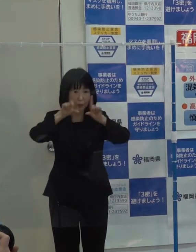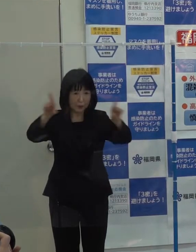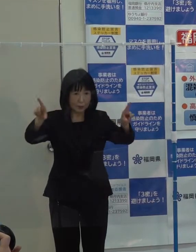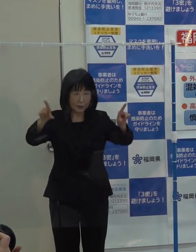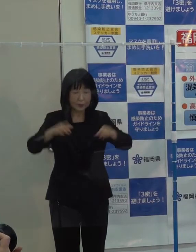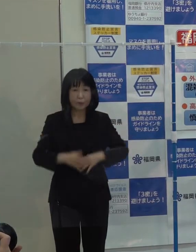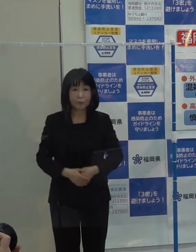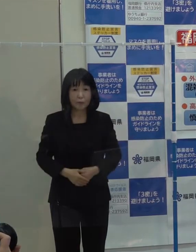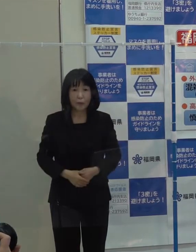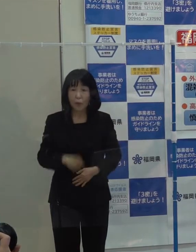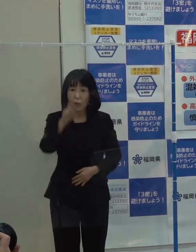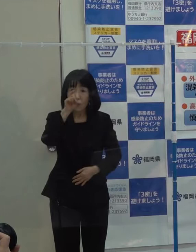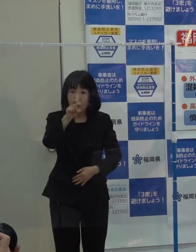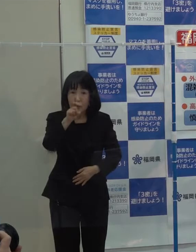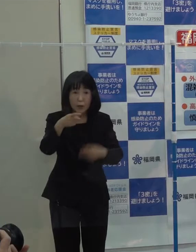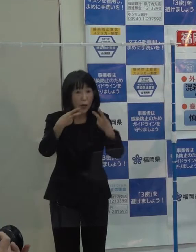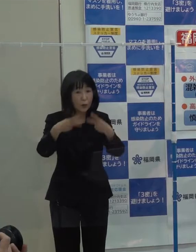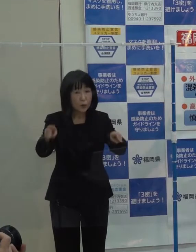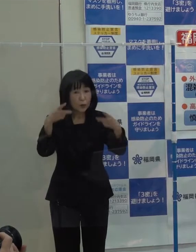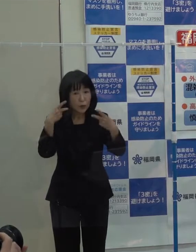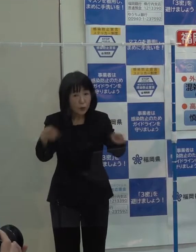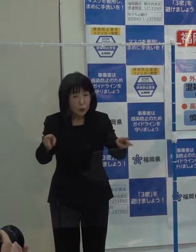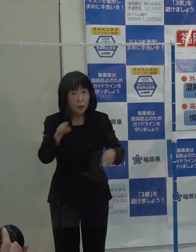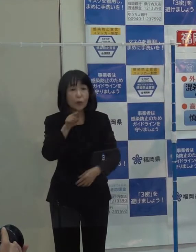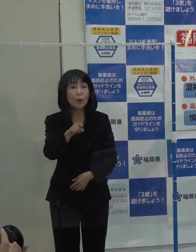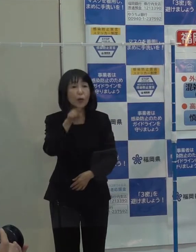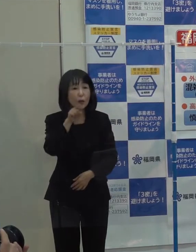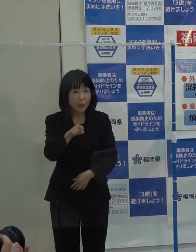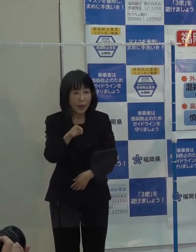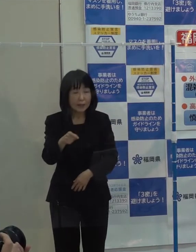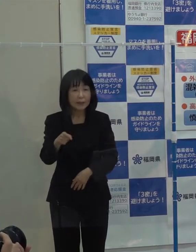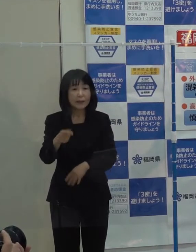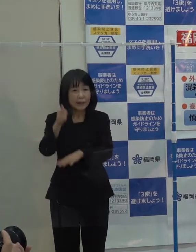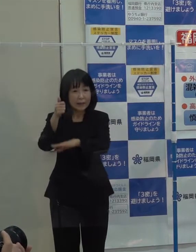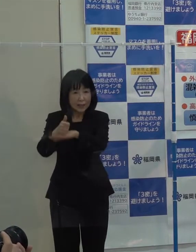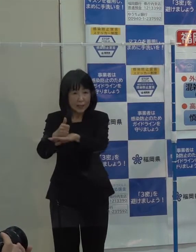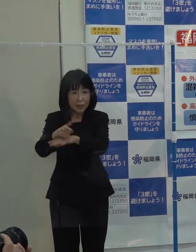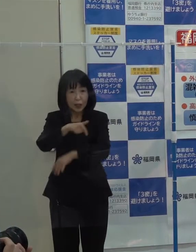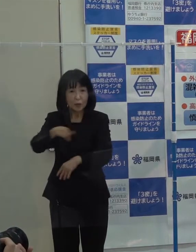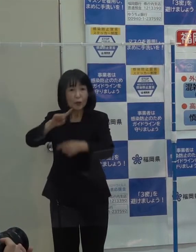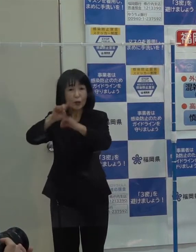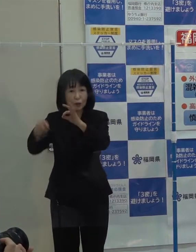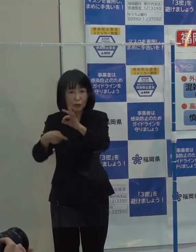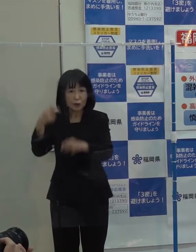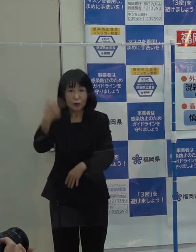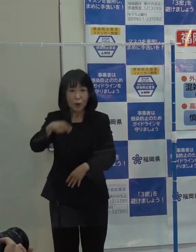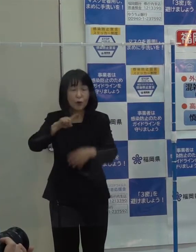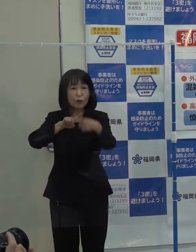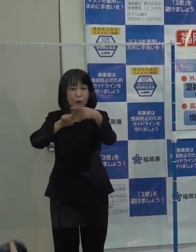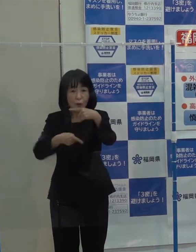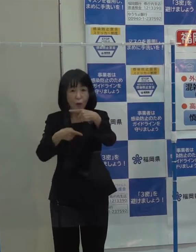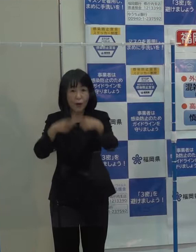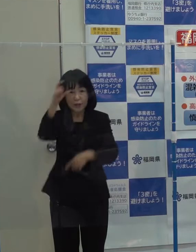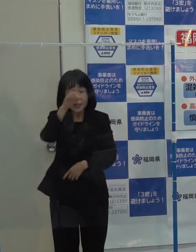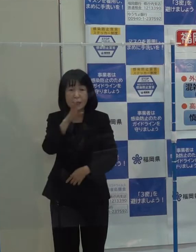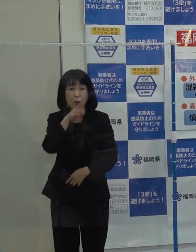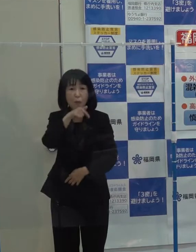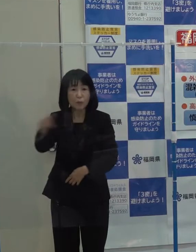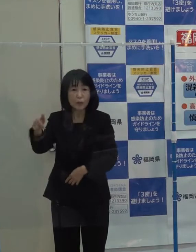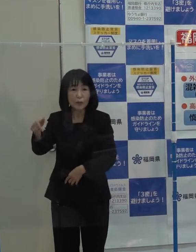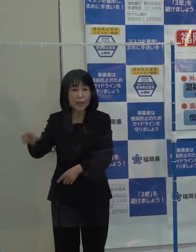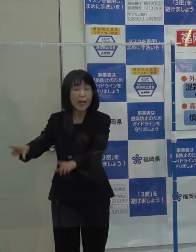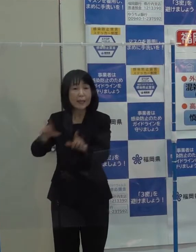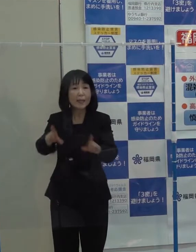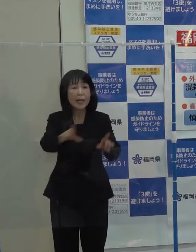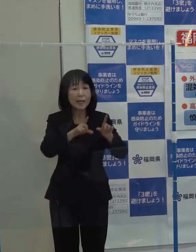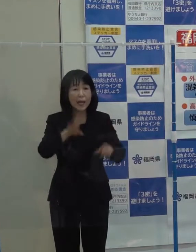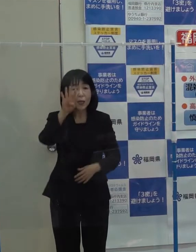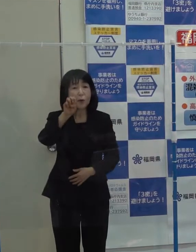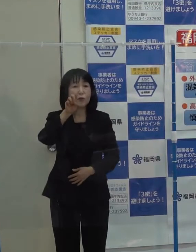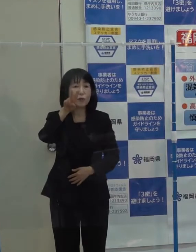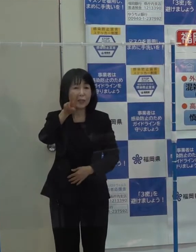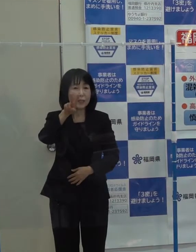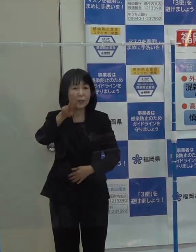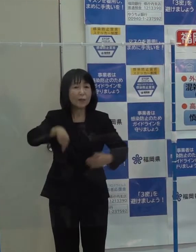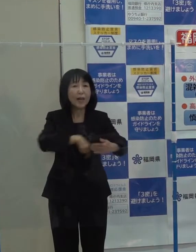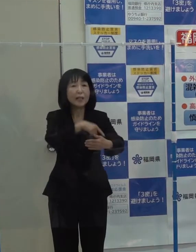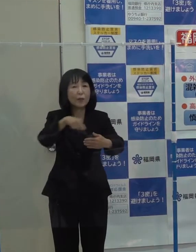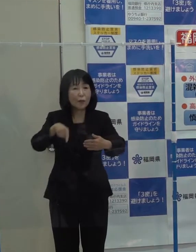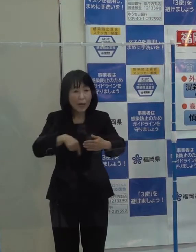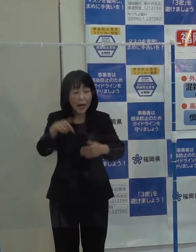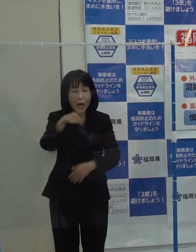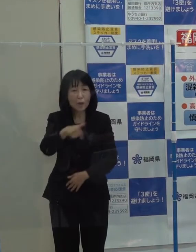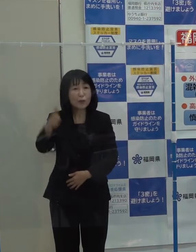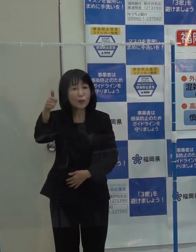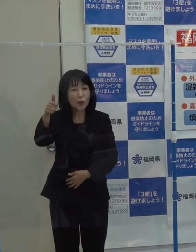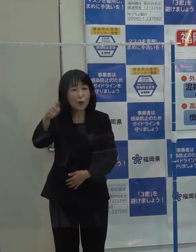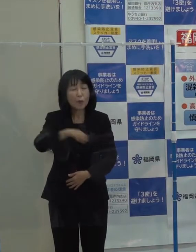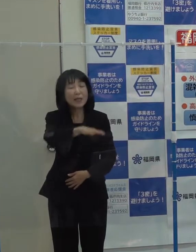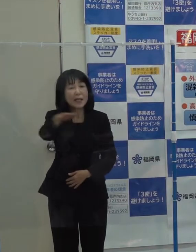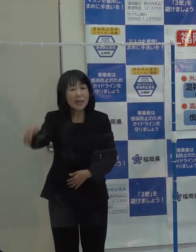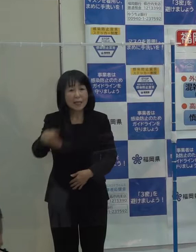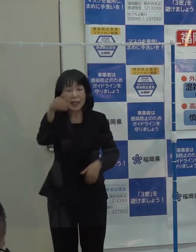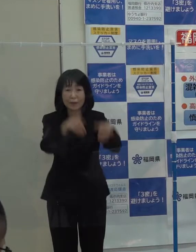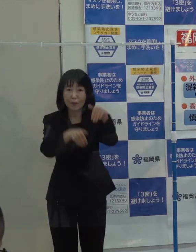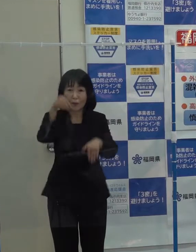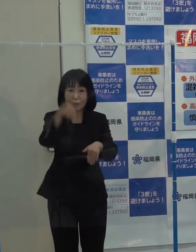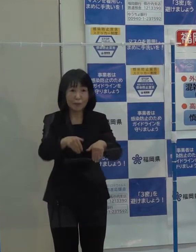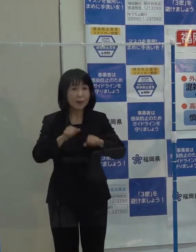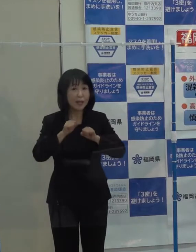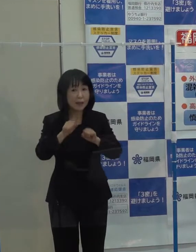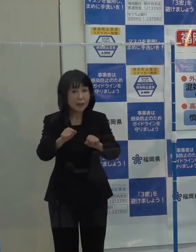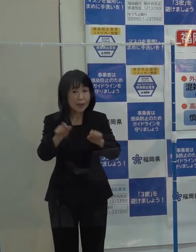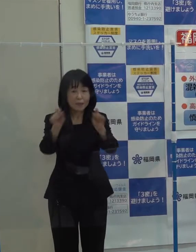この１０大ニュースですが 知事部局 教育庁 警察本部から出された４２の候補を基にそれぞれの部長などによる投票を行った結果を踏まえて